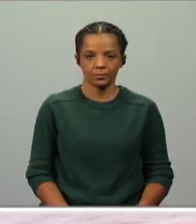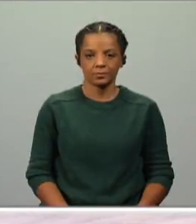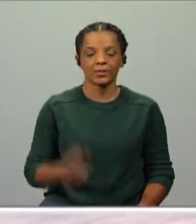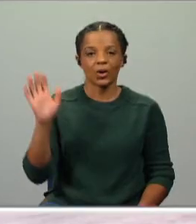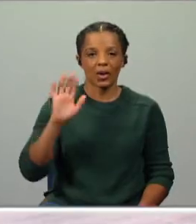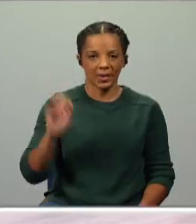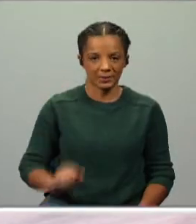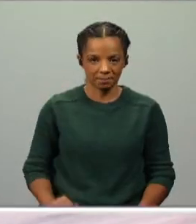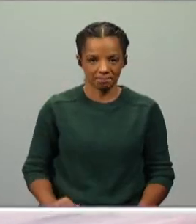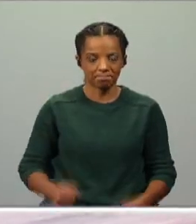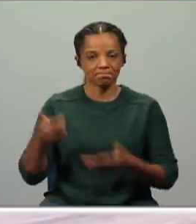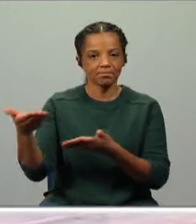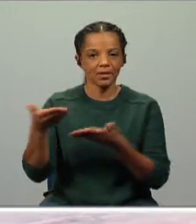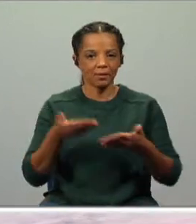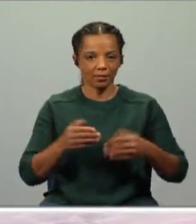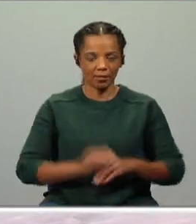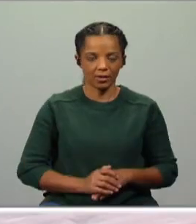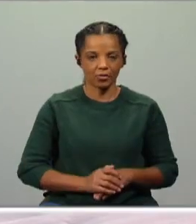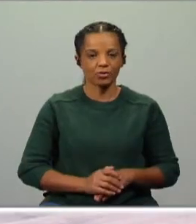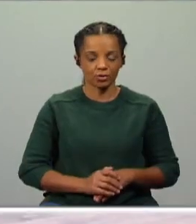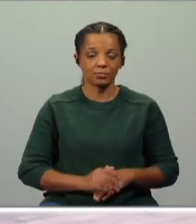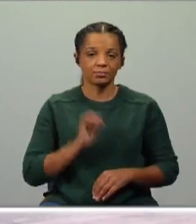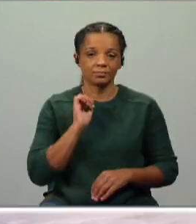Olá, bem vindos! A mais uma hora da leitura.